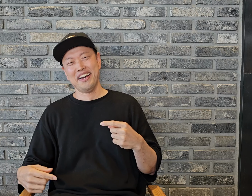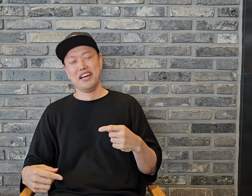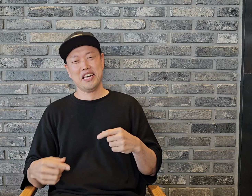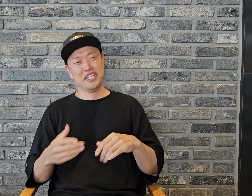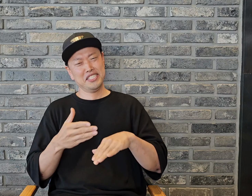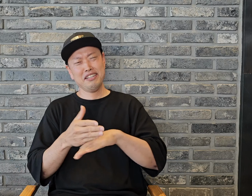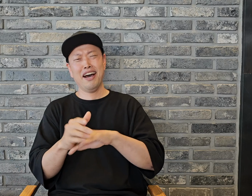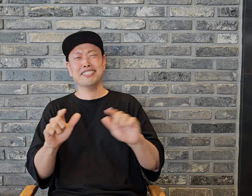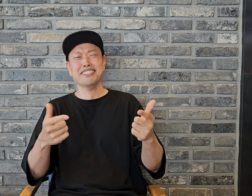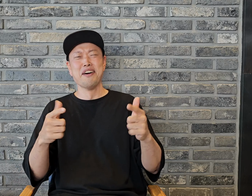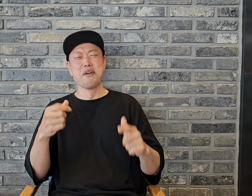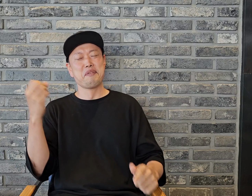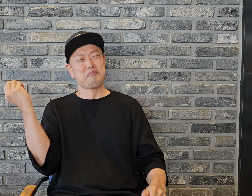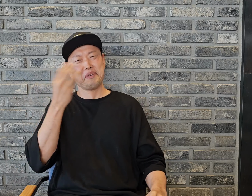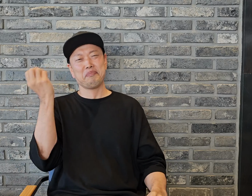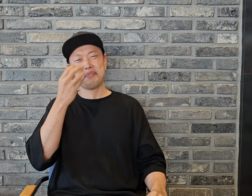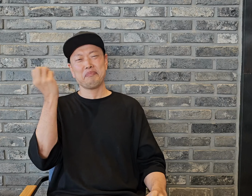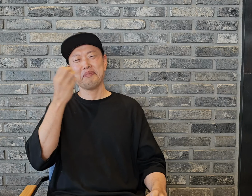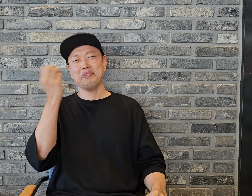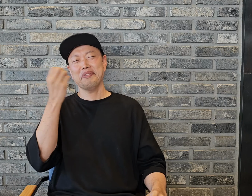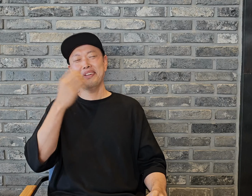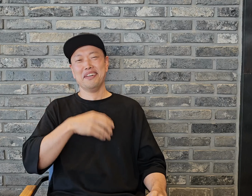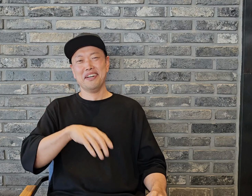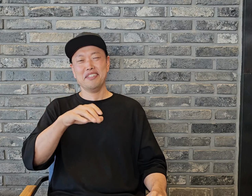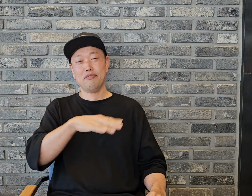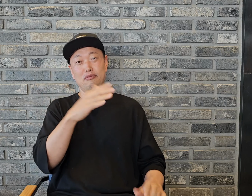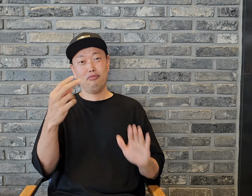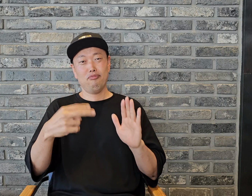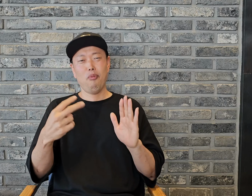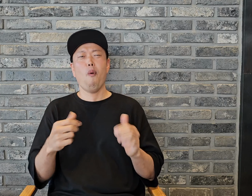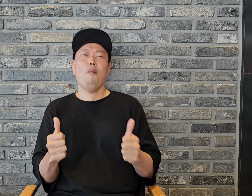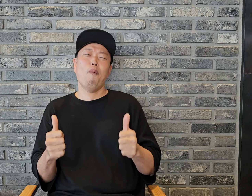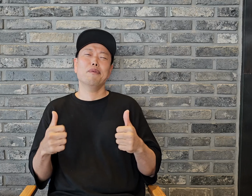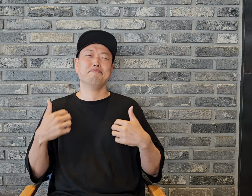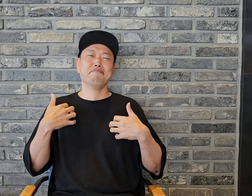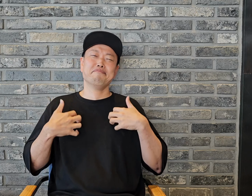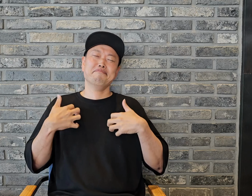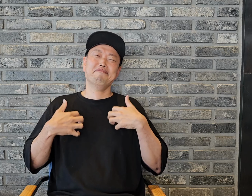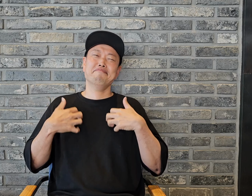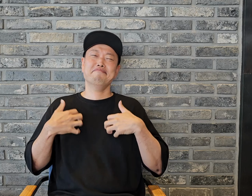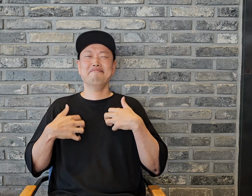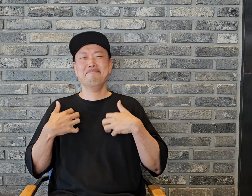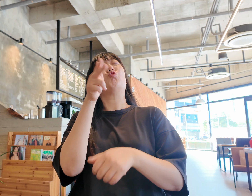느리지 않게 빠르게 진행하고 있어서 사람들이 보면서 좋아해 주시고 재미를 느끼는 것 같아요